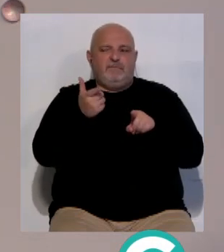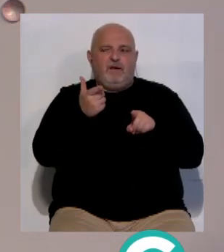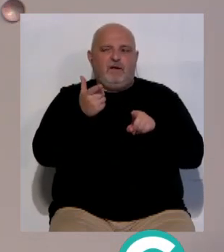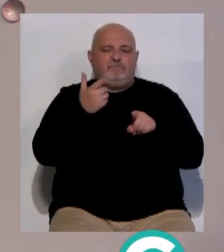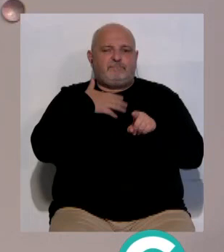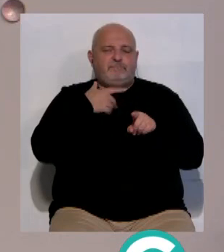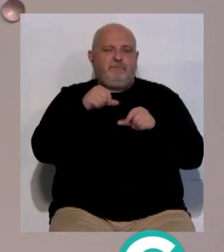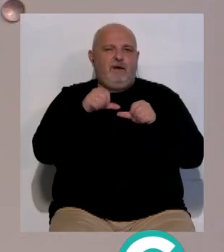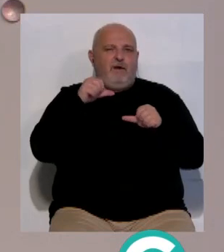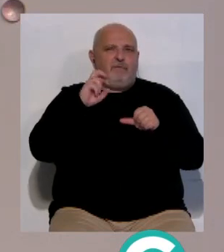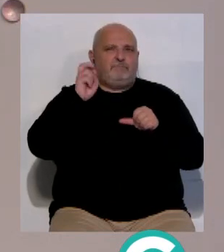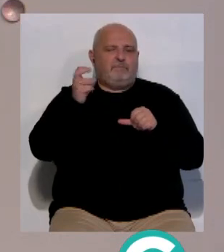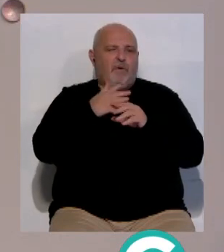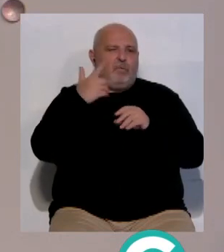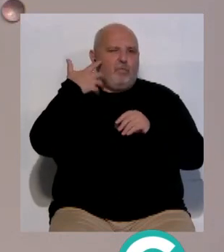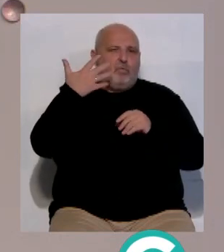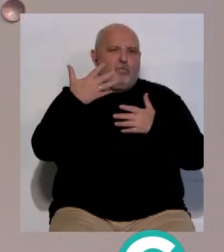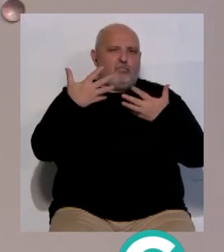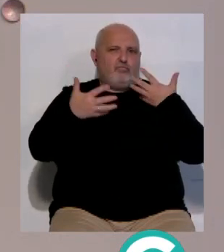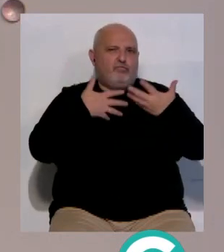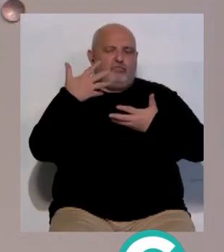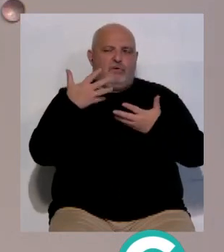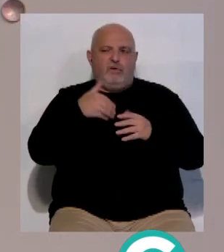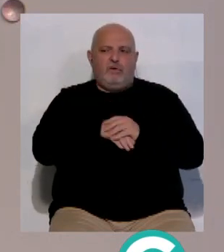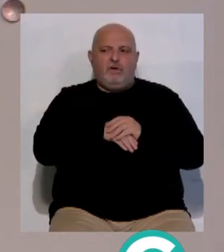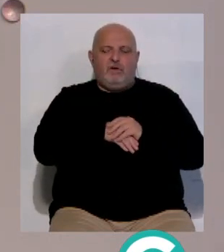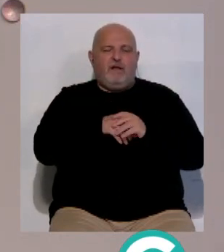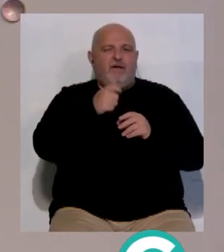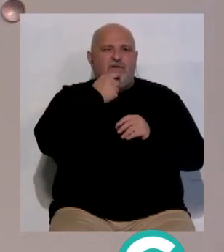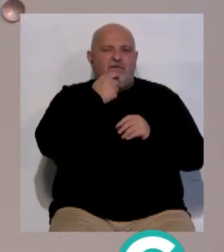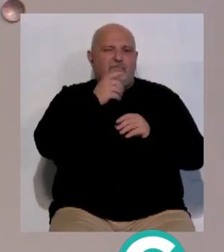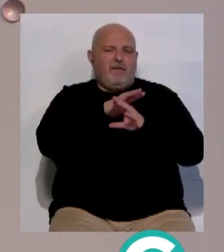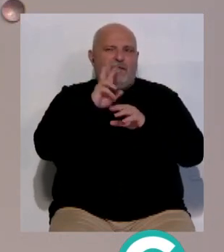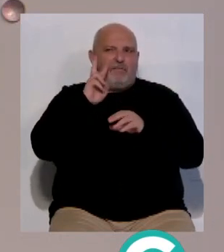cardeñosa o es garate Sí pero los árbitros Ya le di tomar la matrícula y él también se tiene